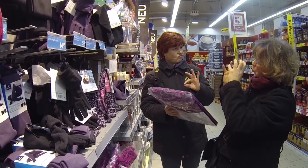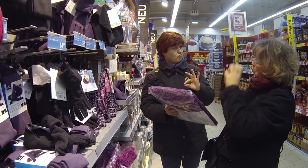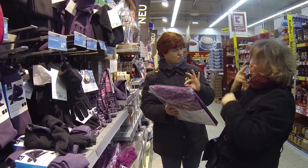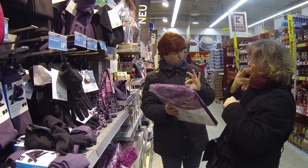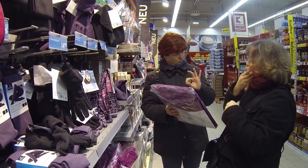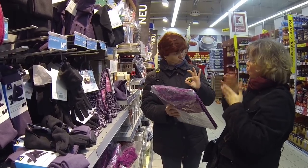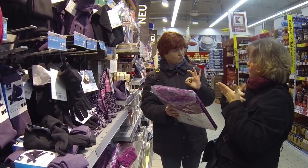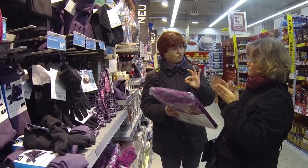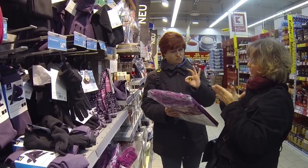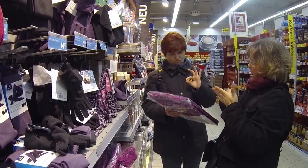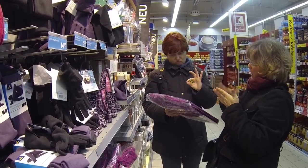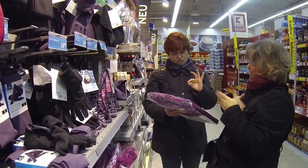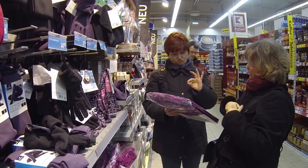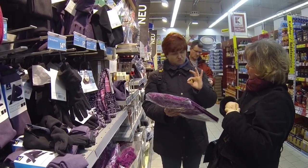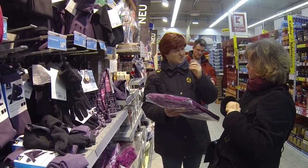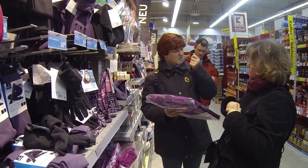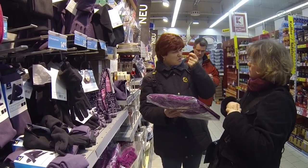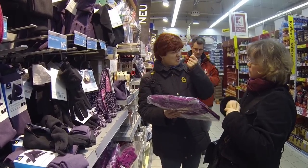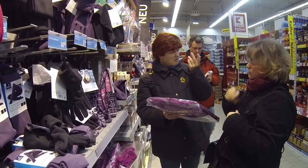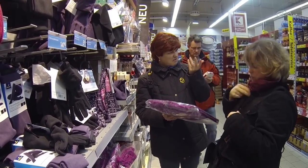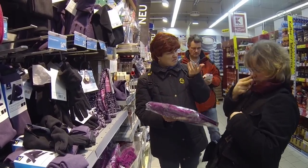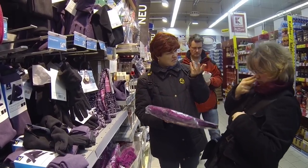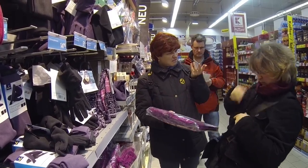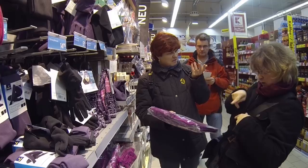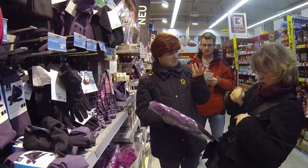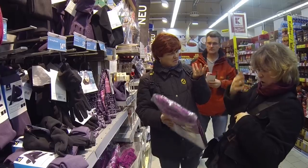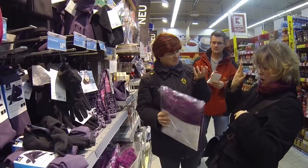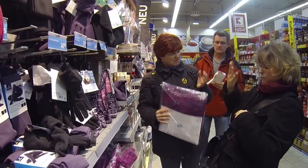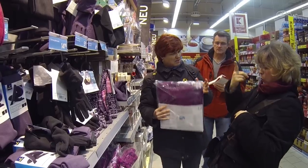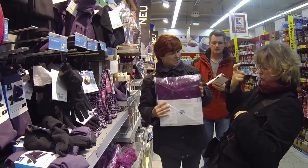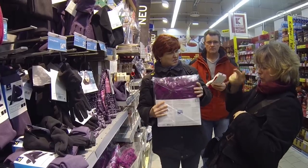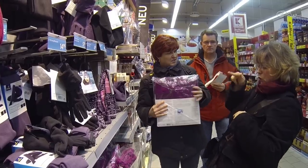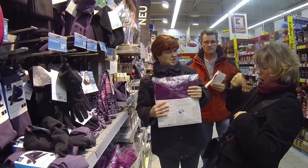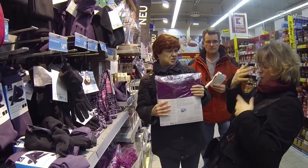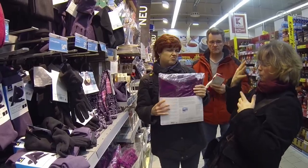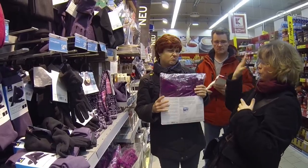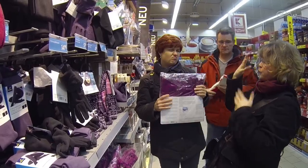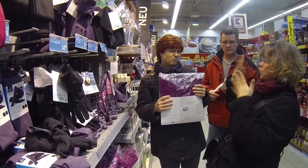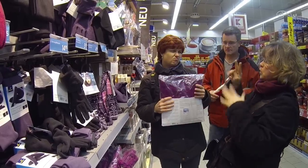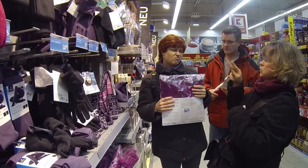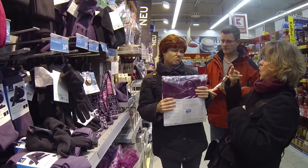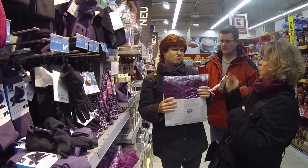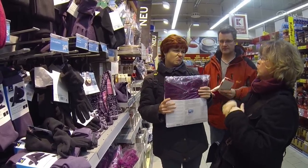Ach fuchsia, das kenne ich und was kostet es denn? - GUDRUN: Ich sehe mal nach unten….. Es kostet 24,95 Euro.